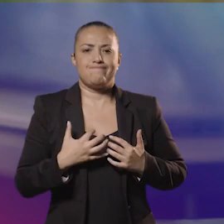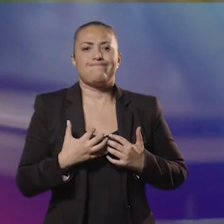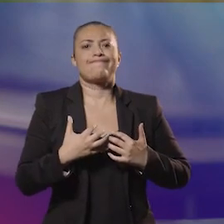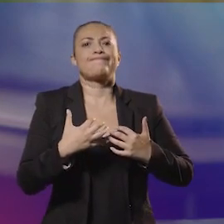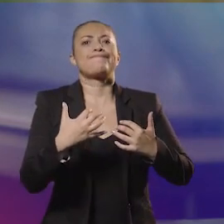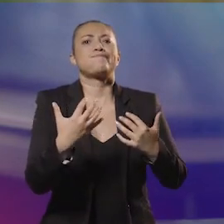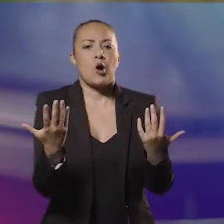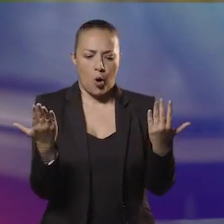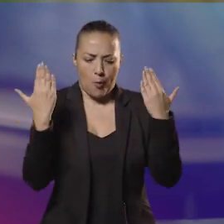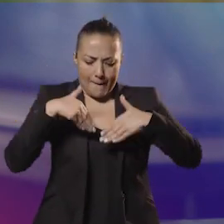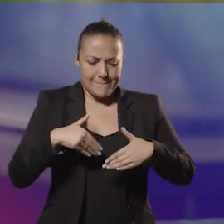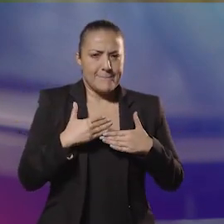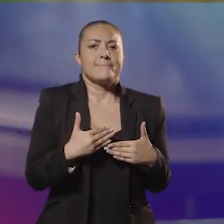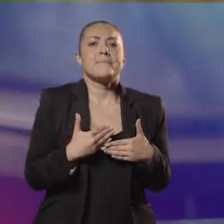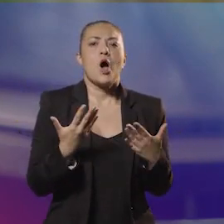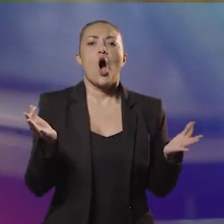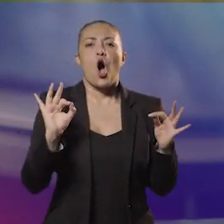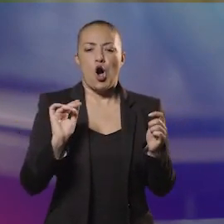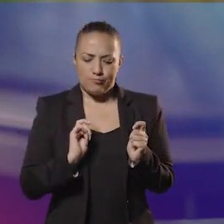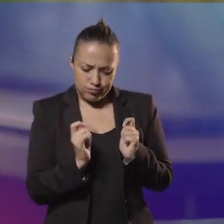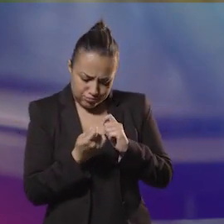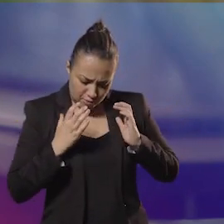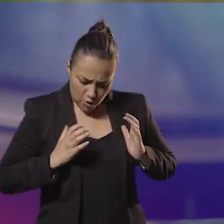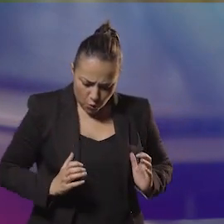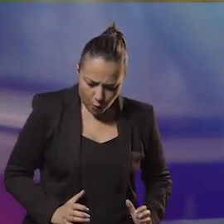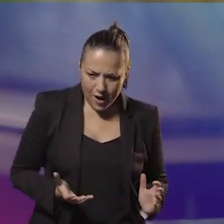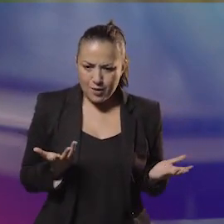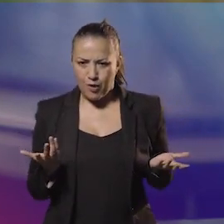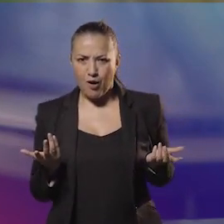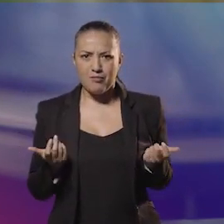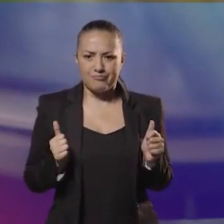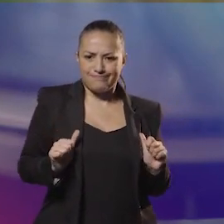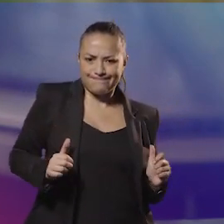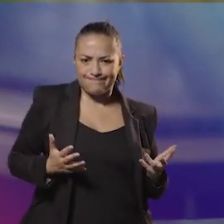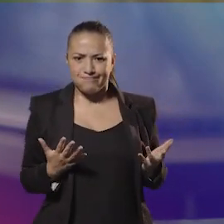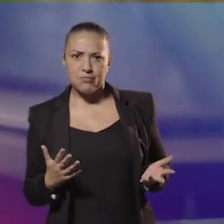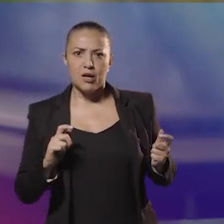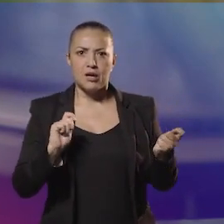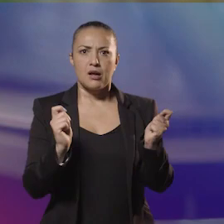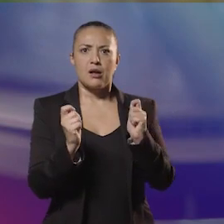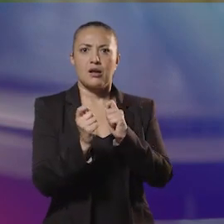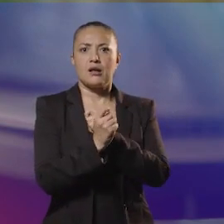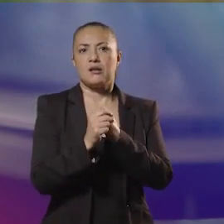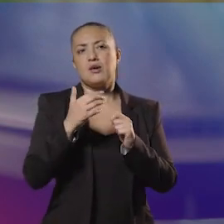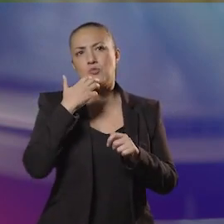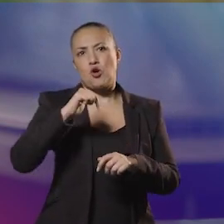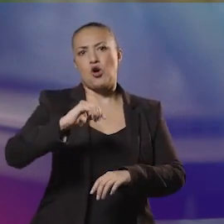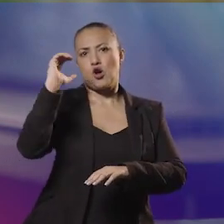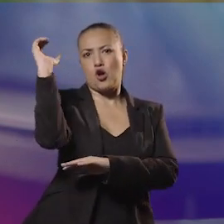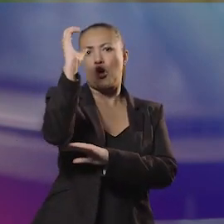que crecen o las transformaciones de tu propio cuerpo que, en contextos como Colombia,